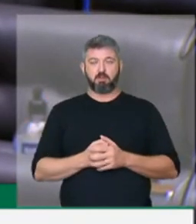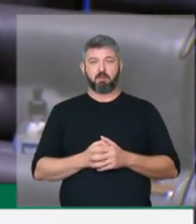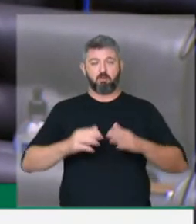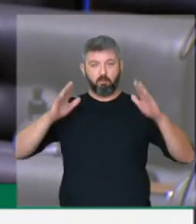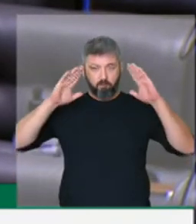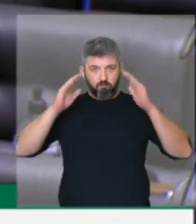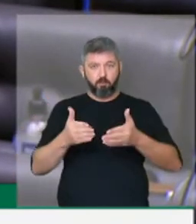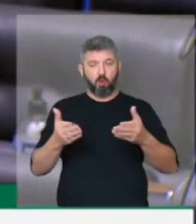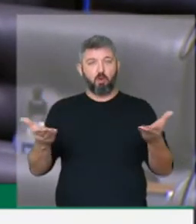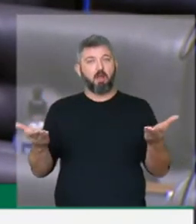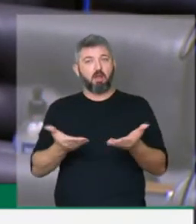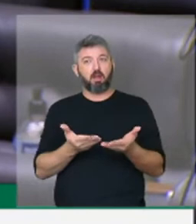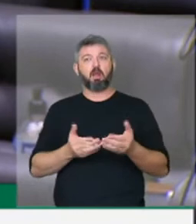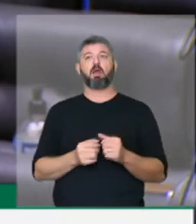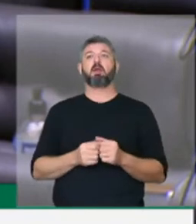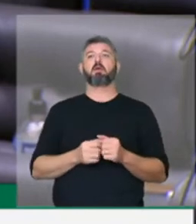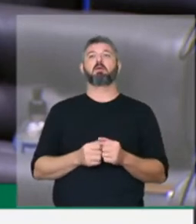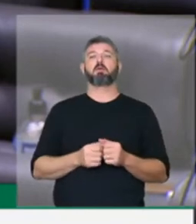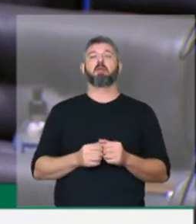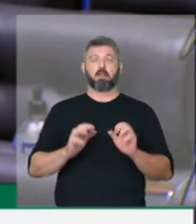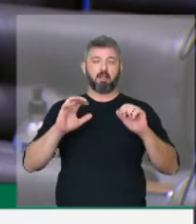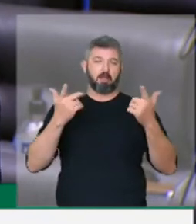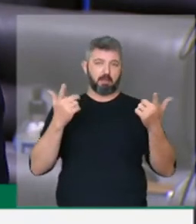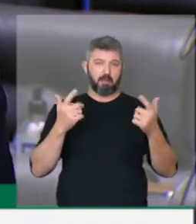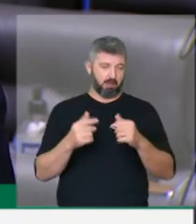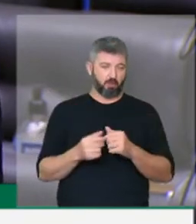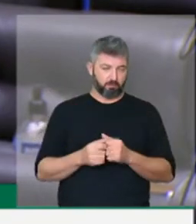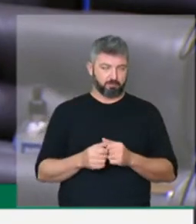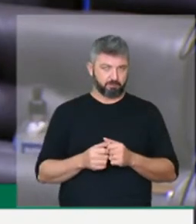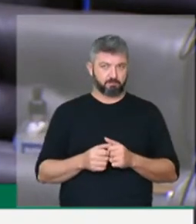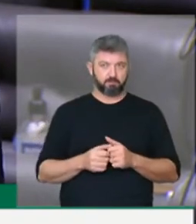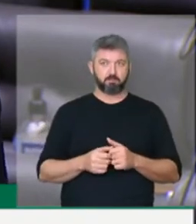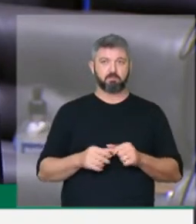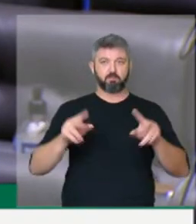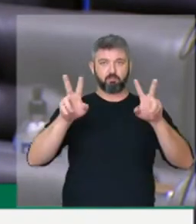IMPORTANTE. NÓS ESTAMOS FOCADOS NESSE MOMENTO, E NÃO PODERIA SER DIFERENTE, NA AGENDA DO DEBATE DAS